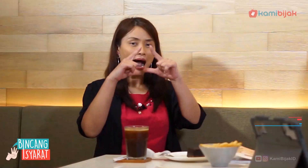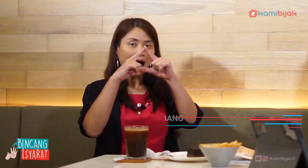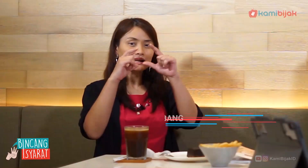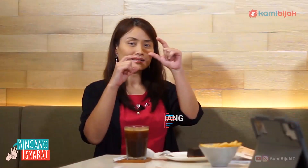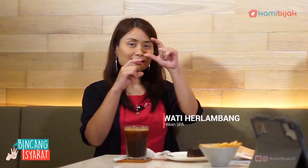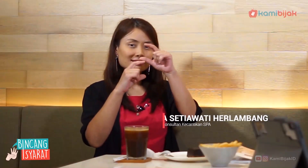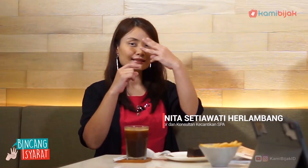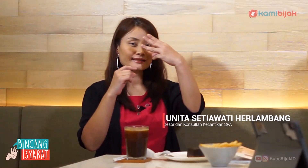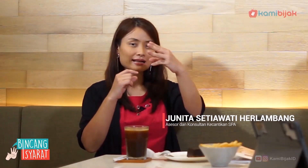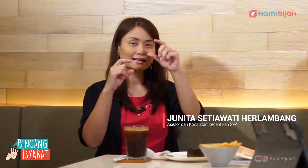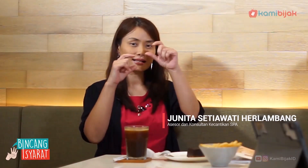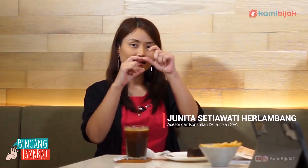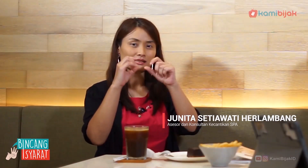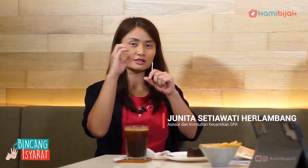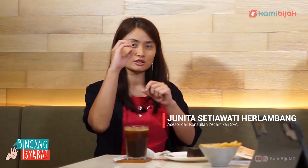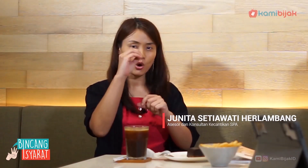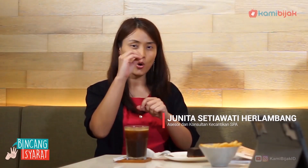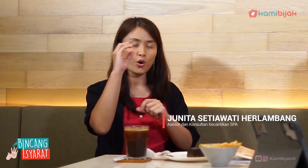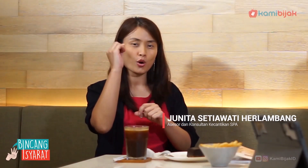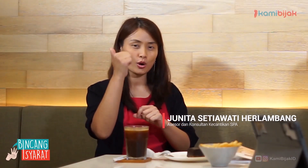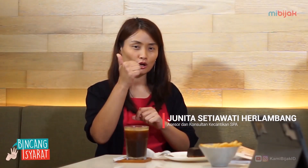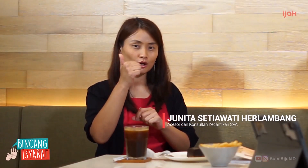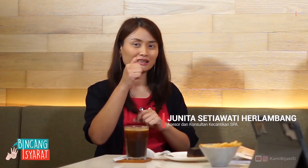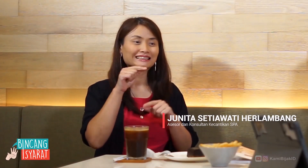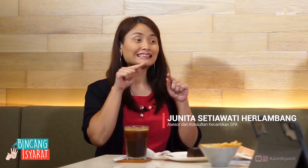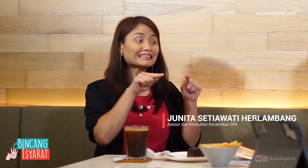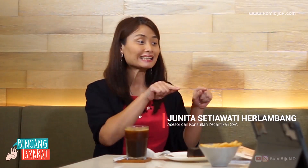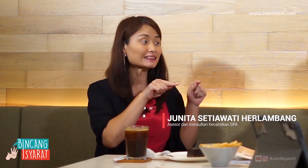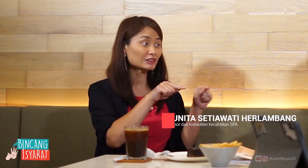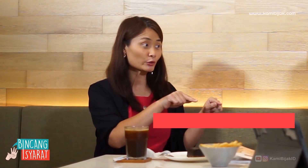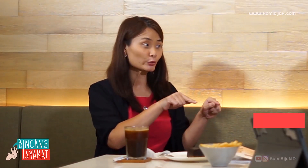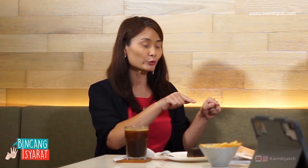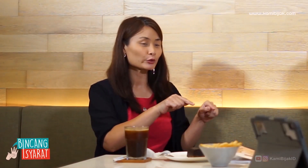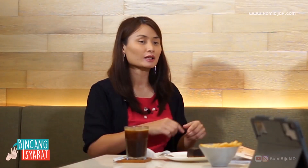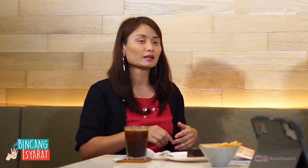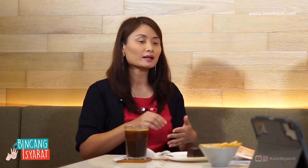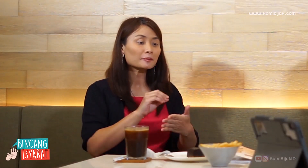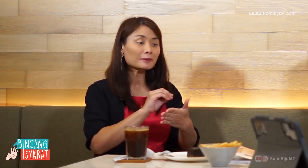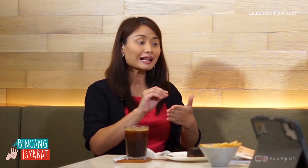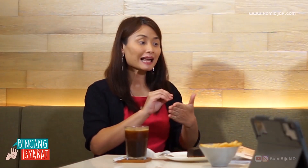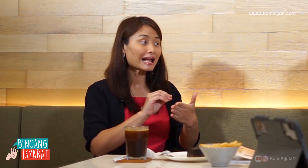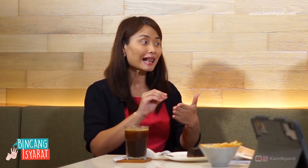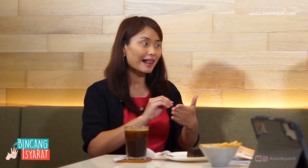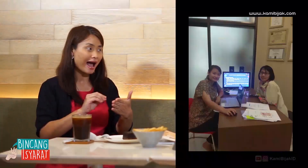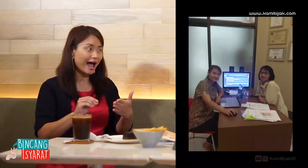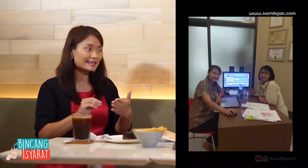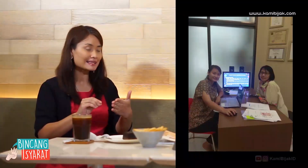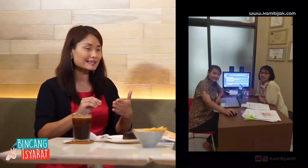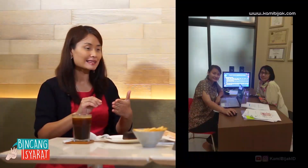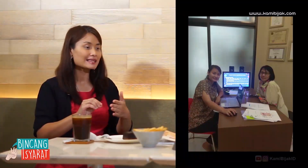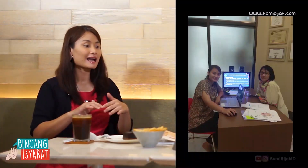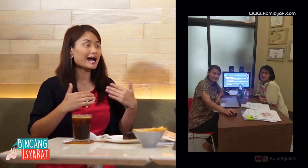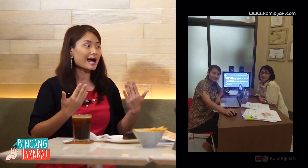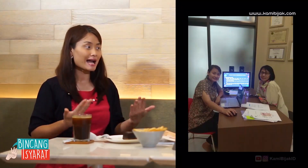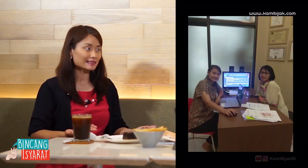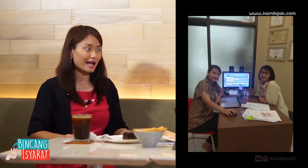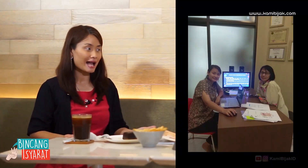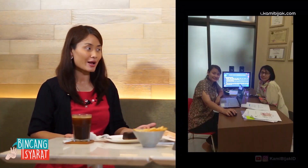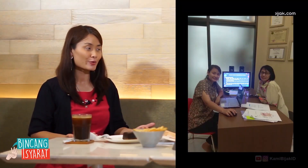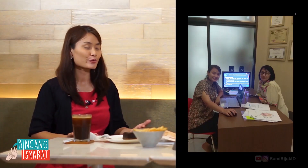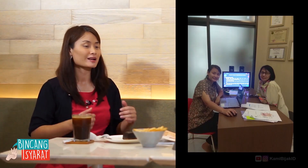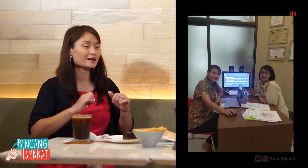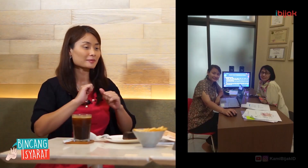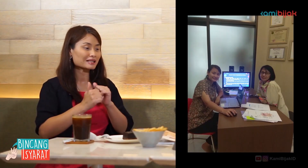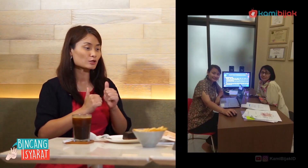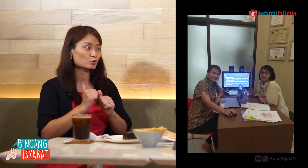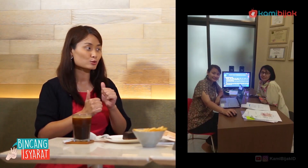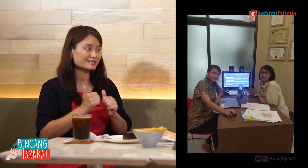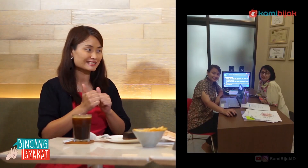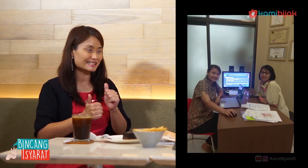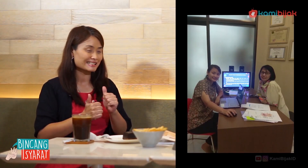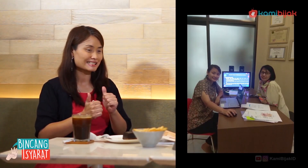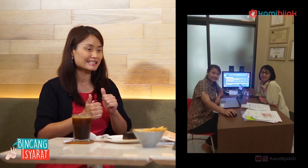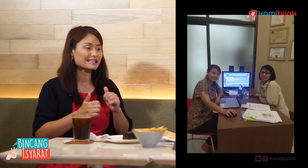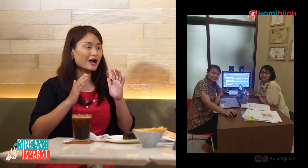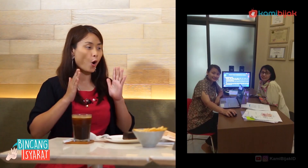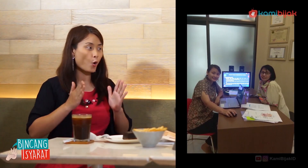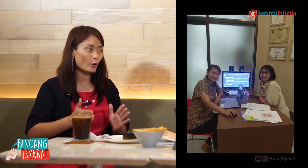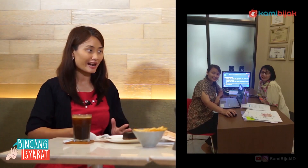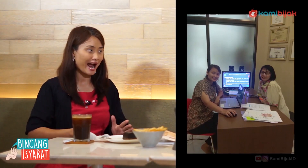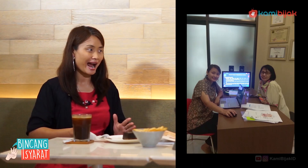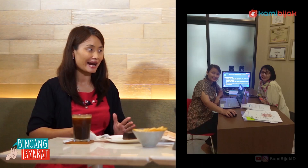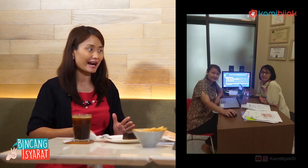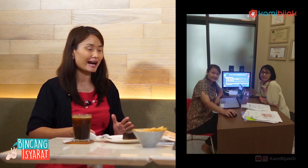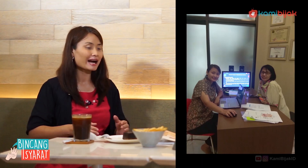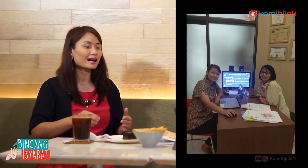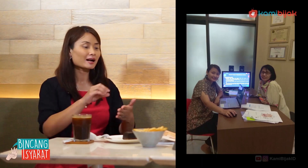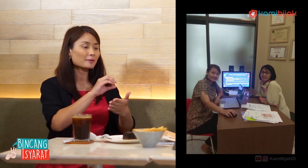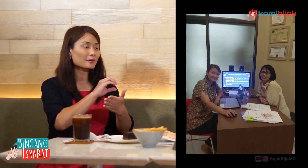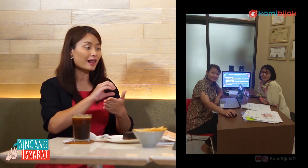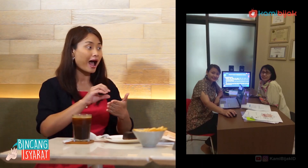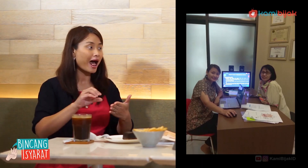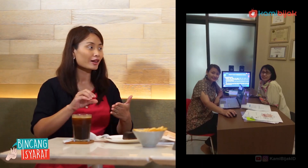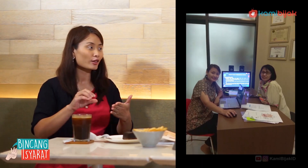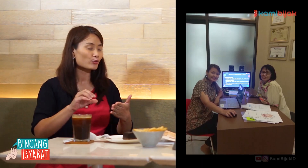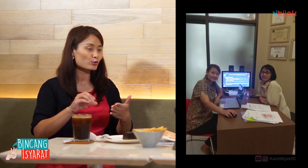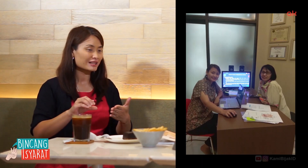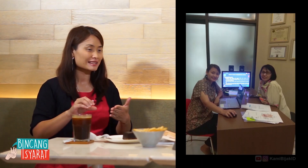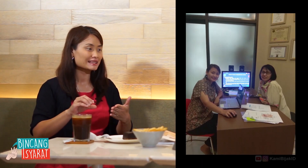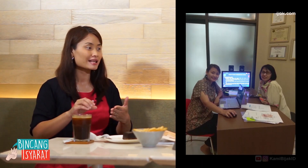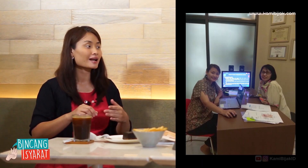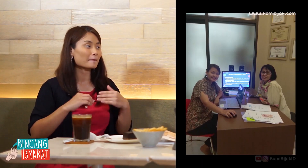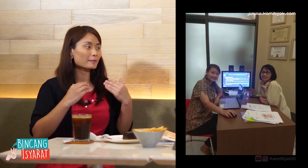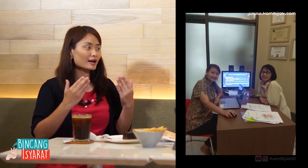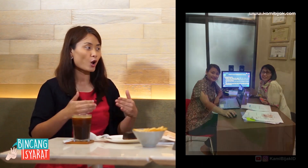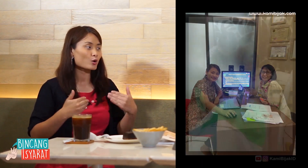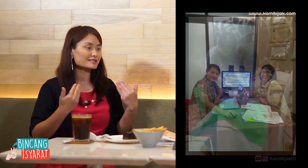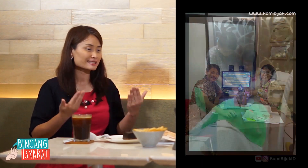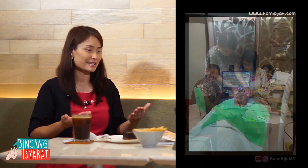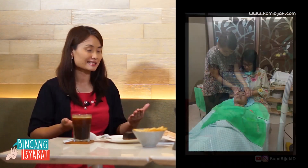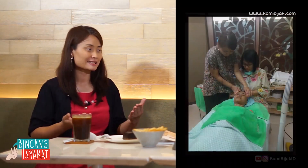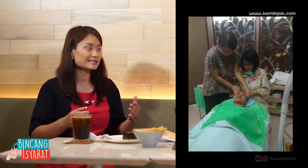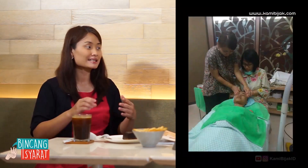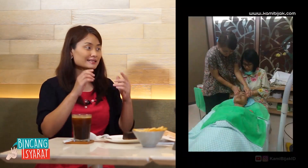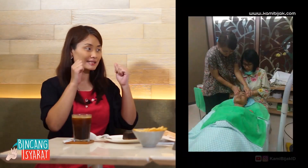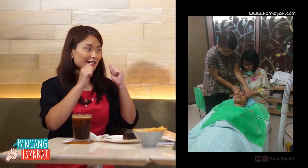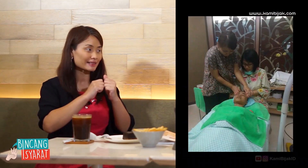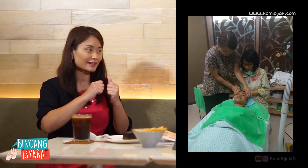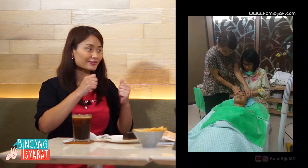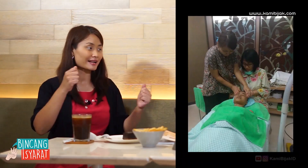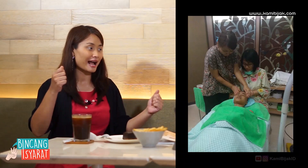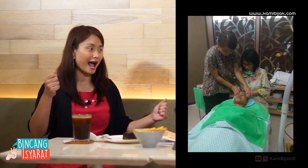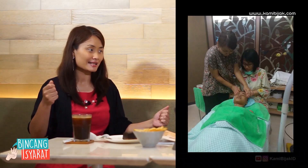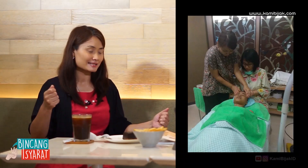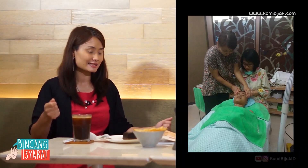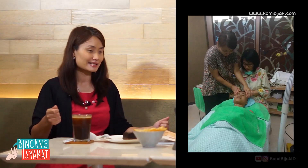Asesor itu menilai atau menguji orang melalui proses sertifikasi